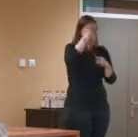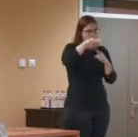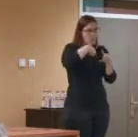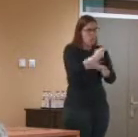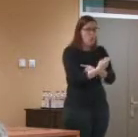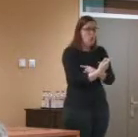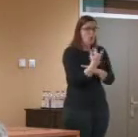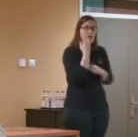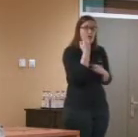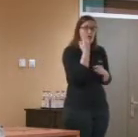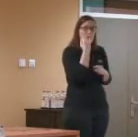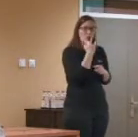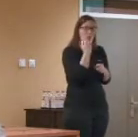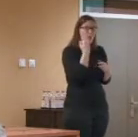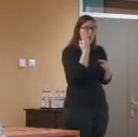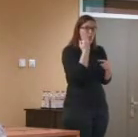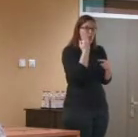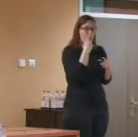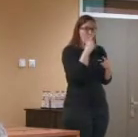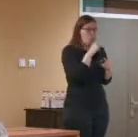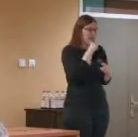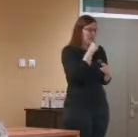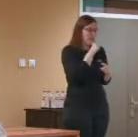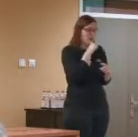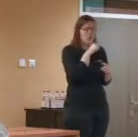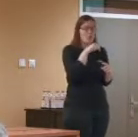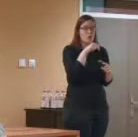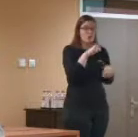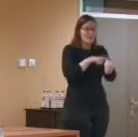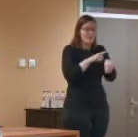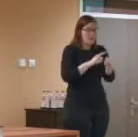uno de los periodistas destacados en este sentido... El poco tiempo libre que